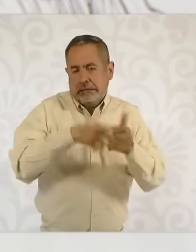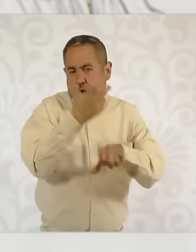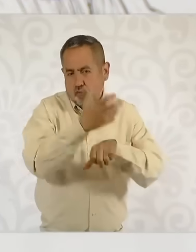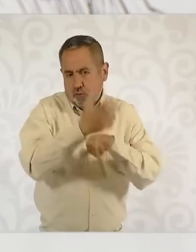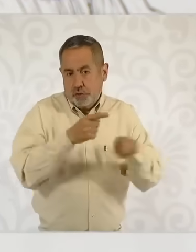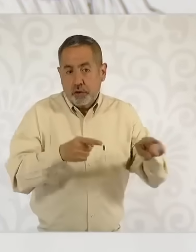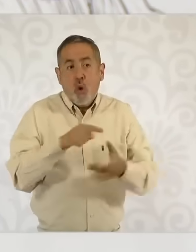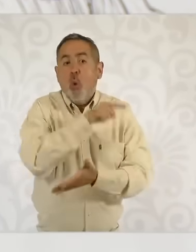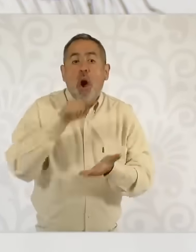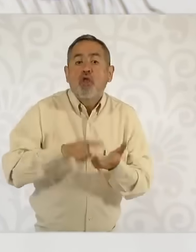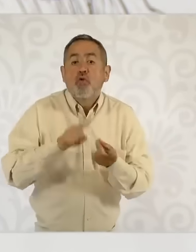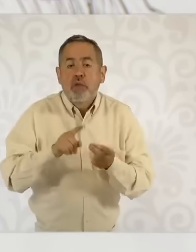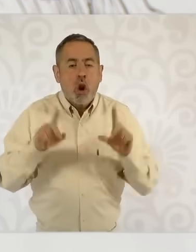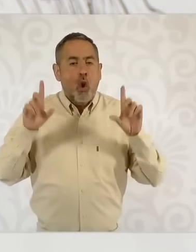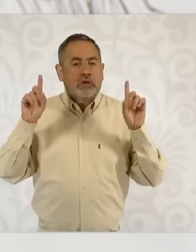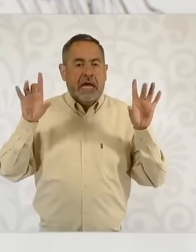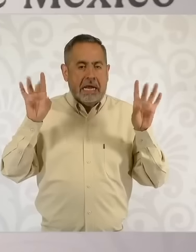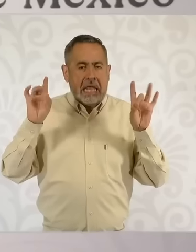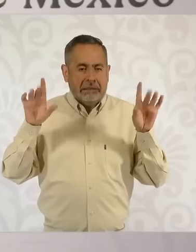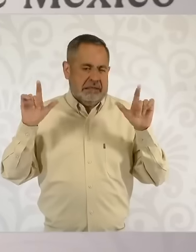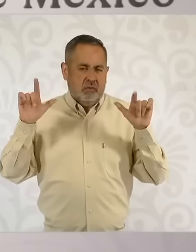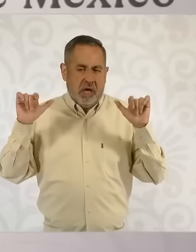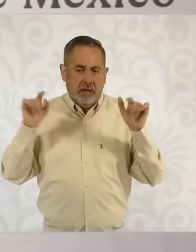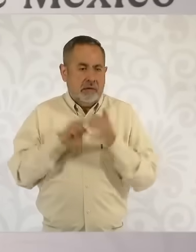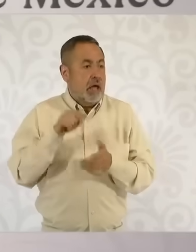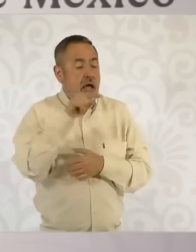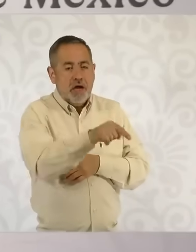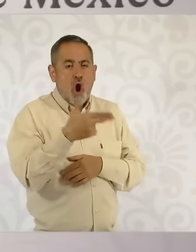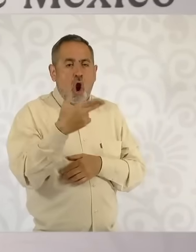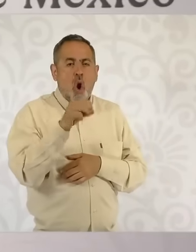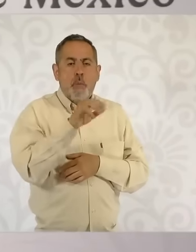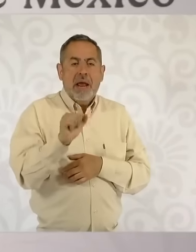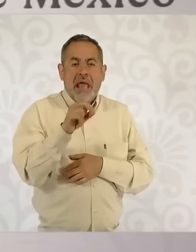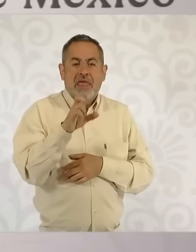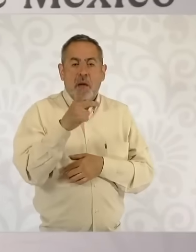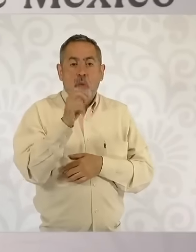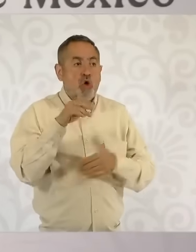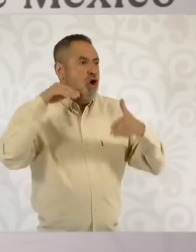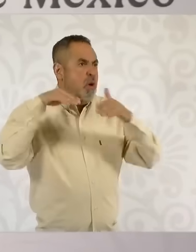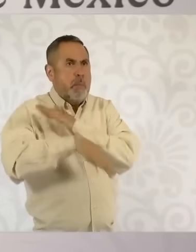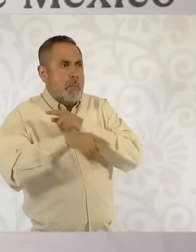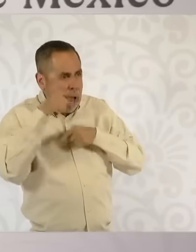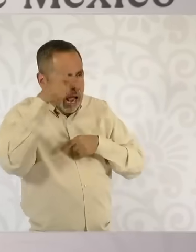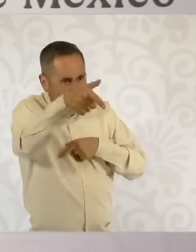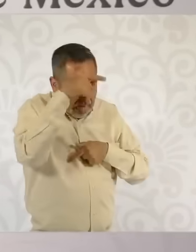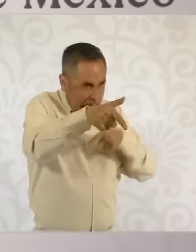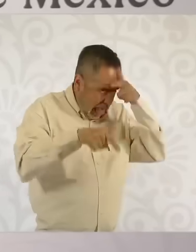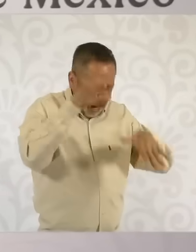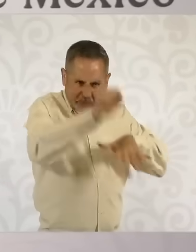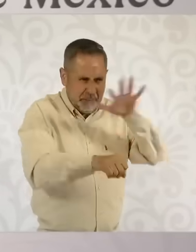ciudad de Los Ángeles una en un home depot y otra en un centro textil Ahí